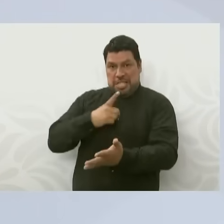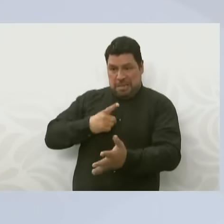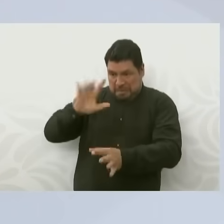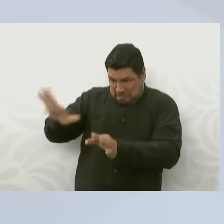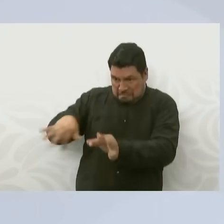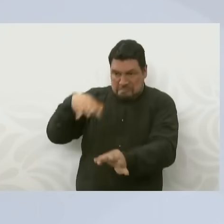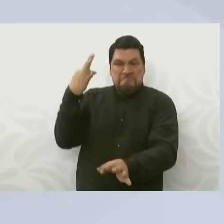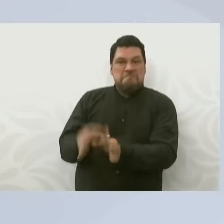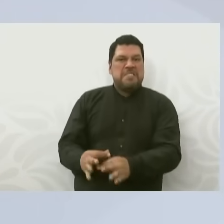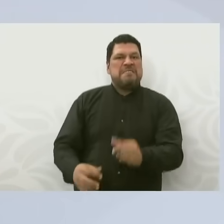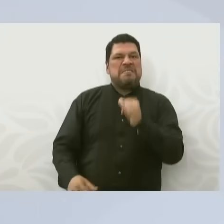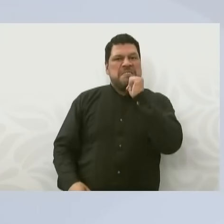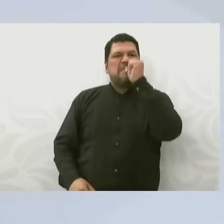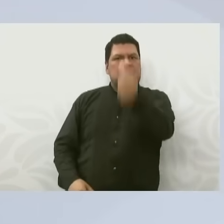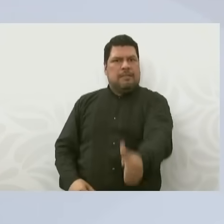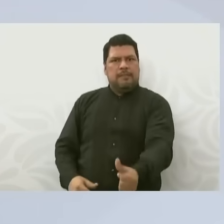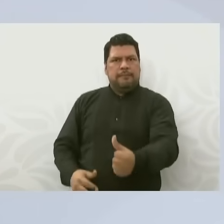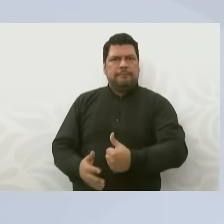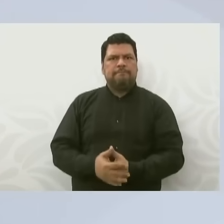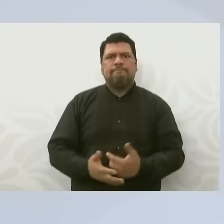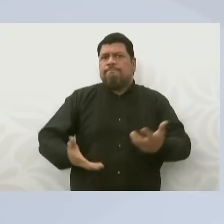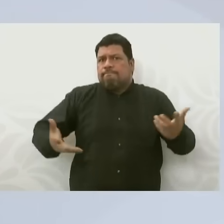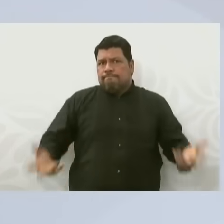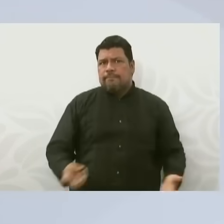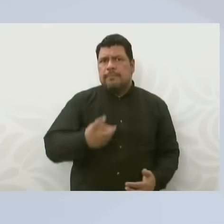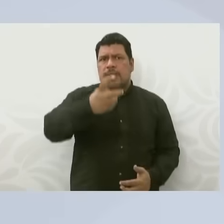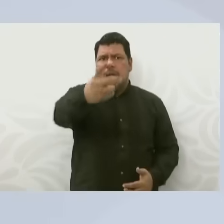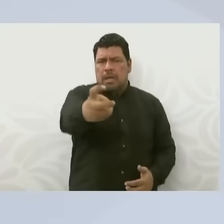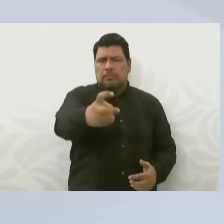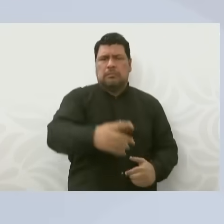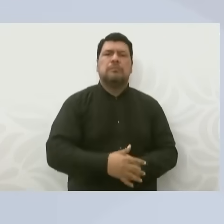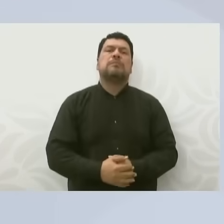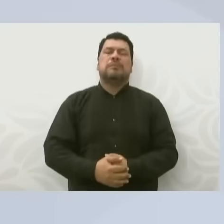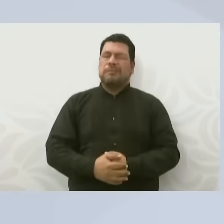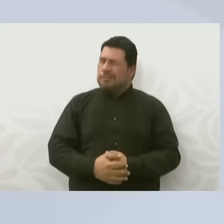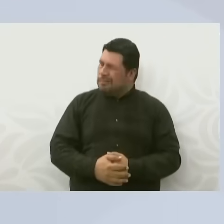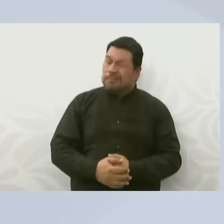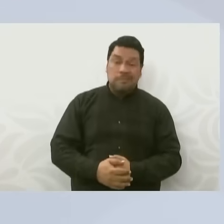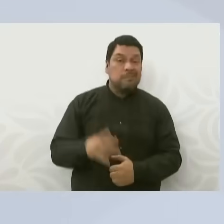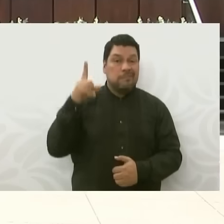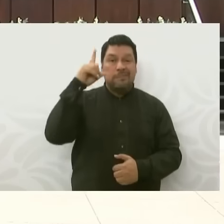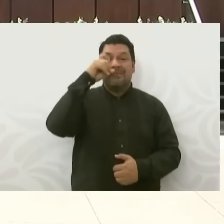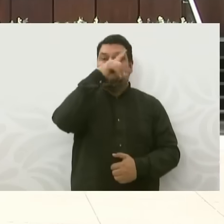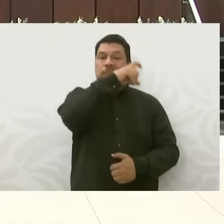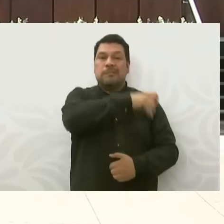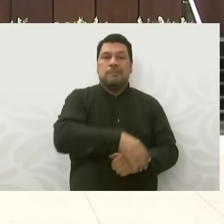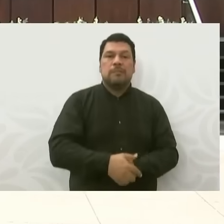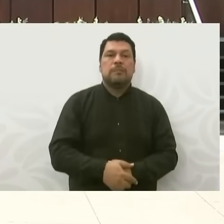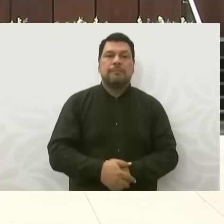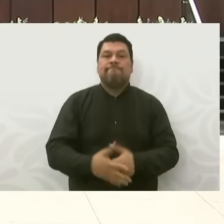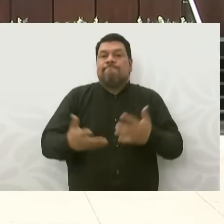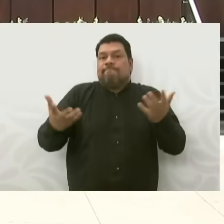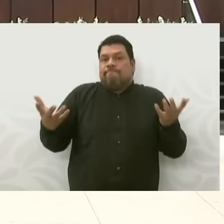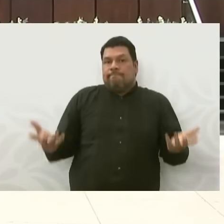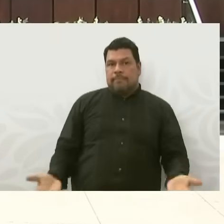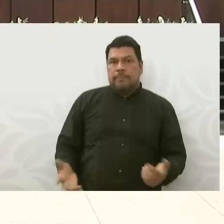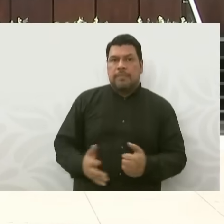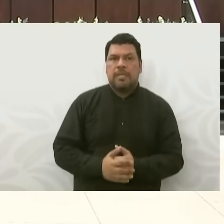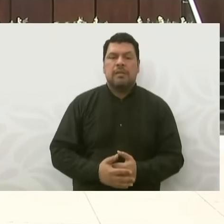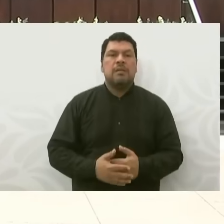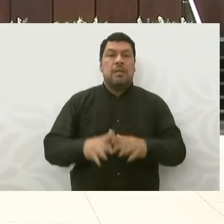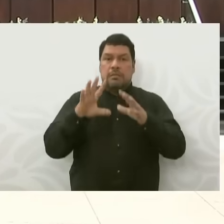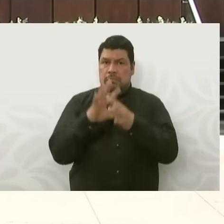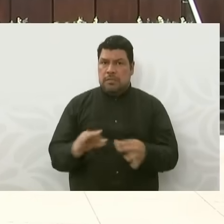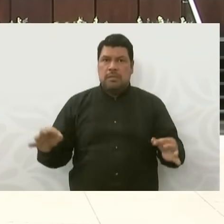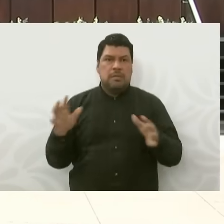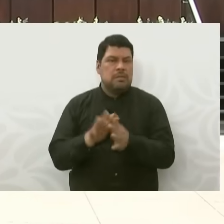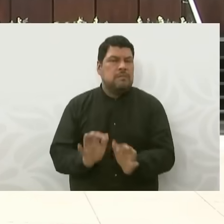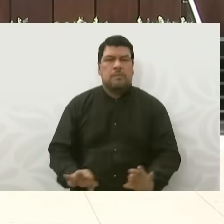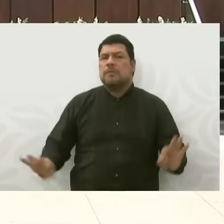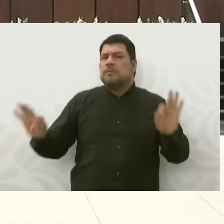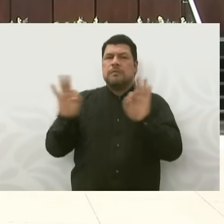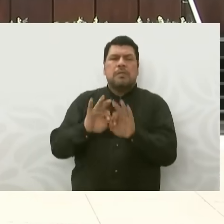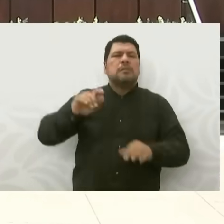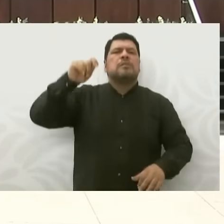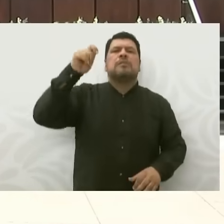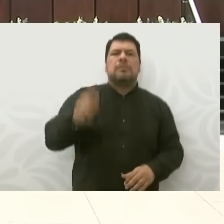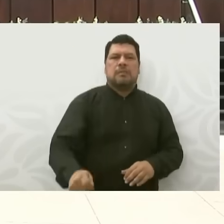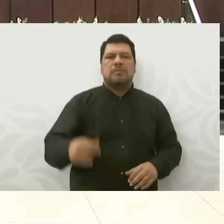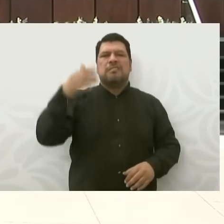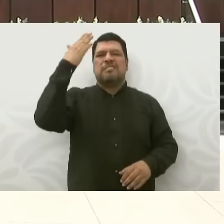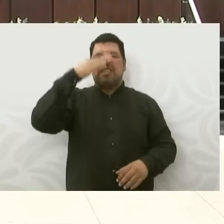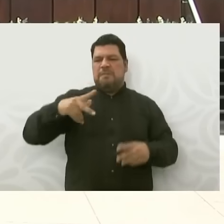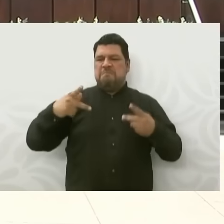con la patria así de sencillo y profundo porque lo digo fuerte y claro solo los vendepatrias